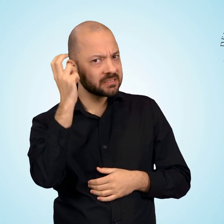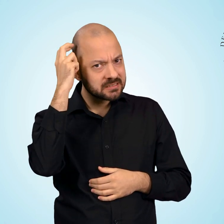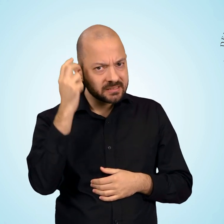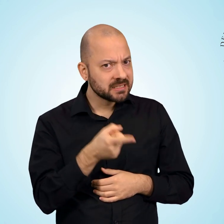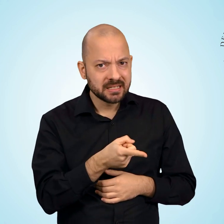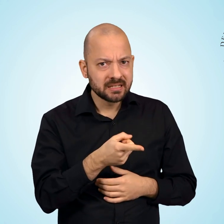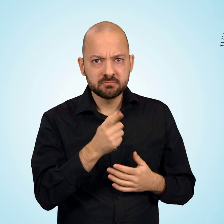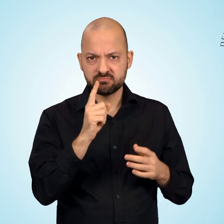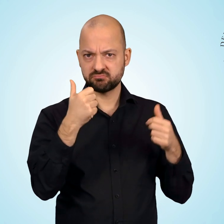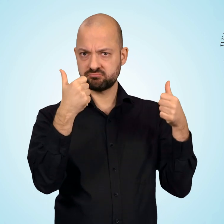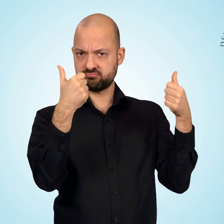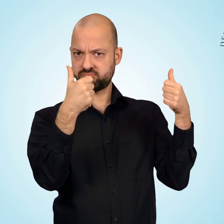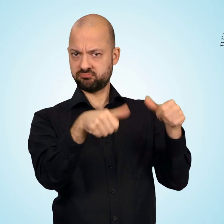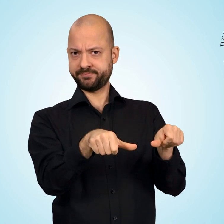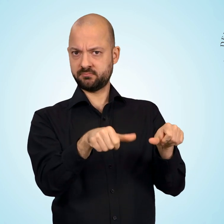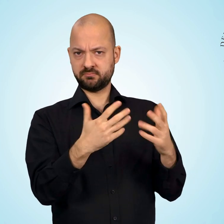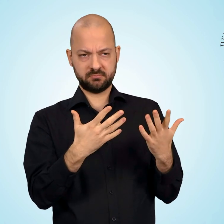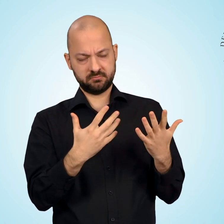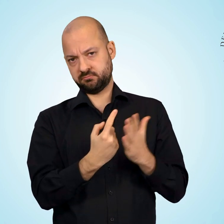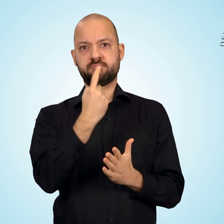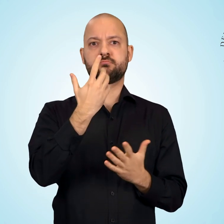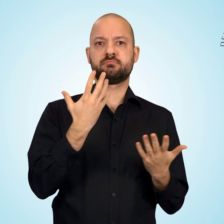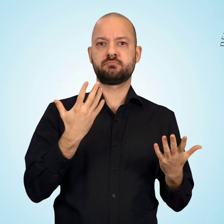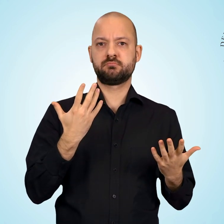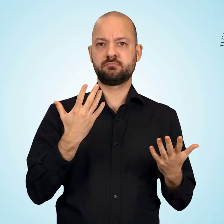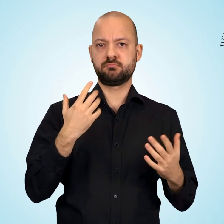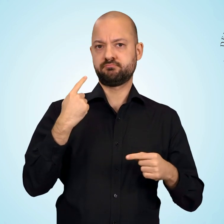ein Cochlea- Implantat (CI) eingesetzt werden soll.